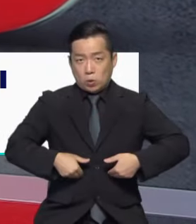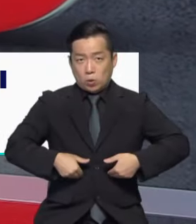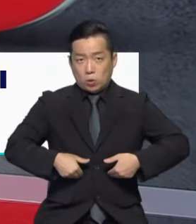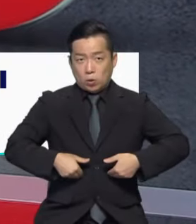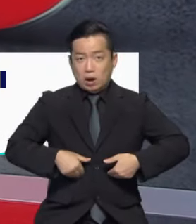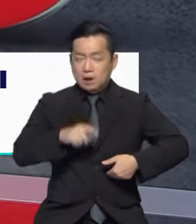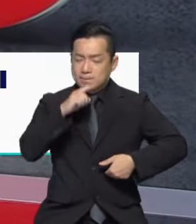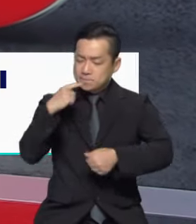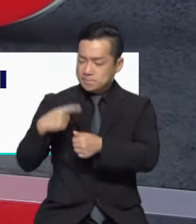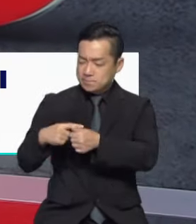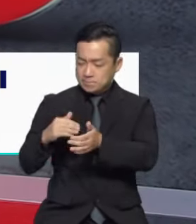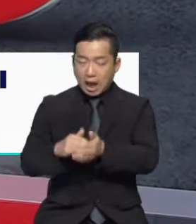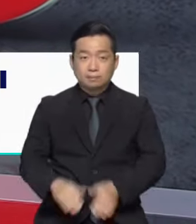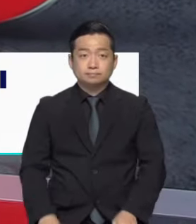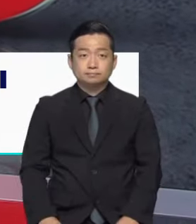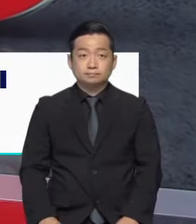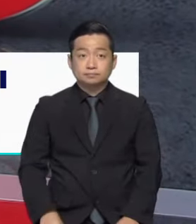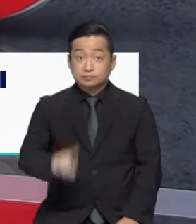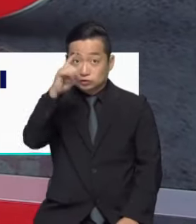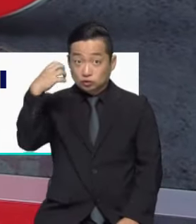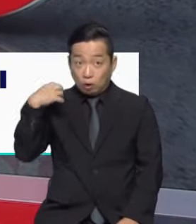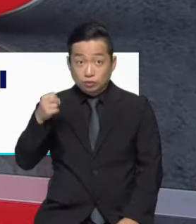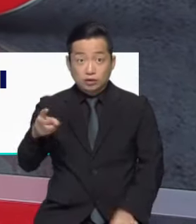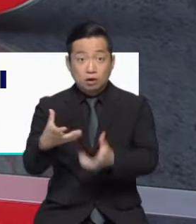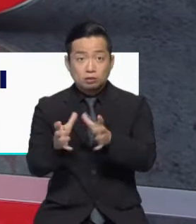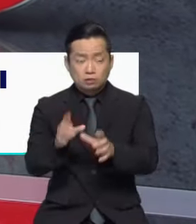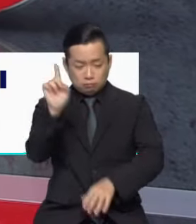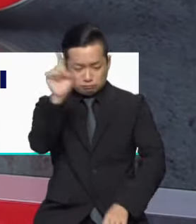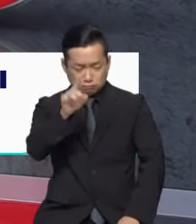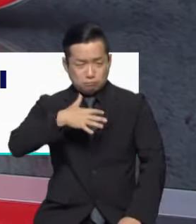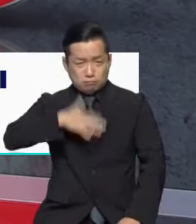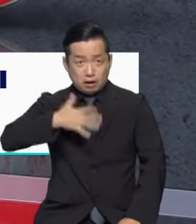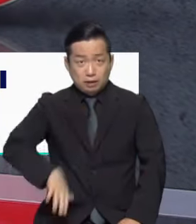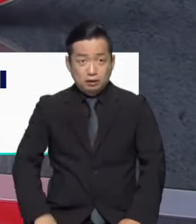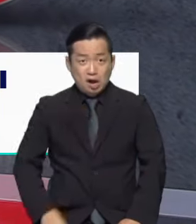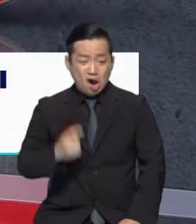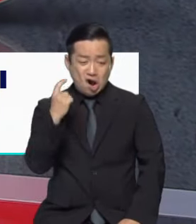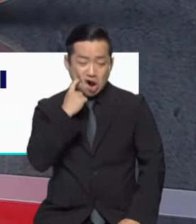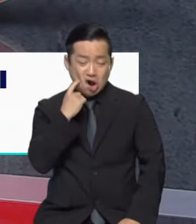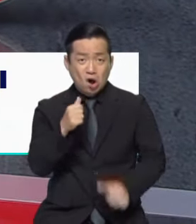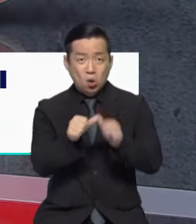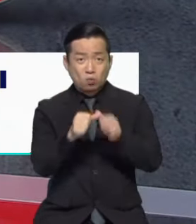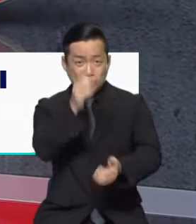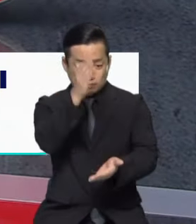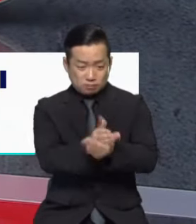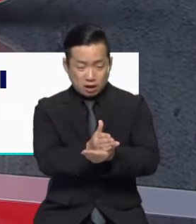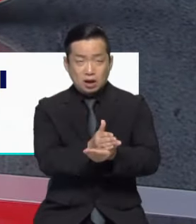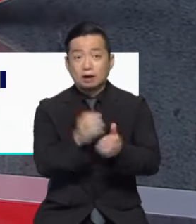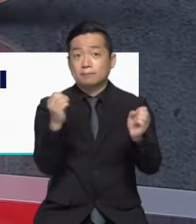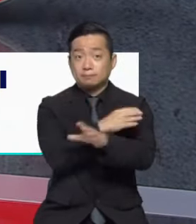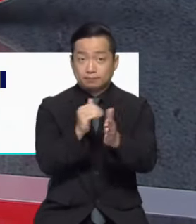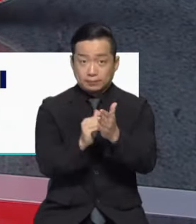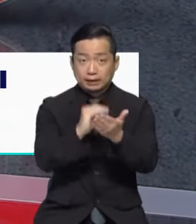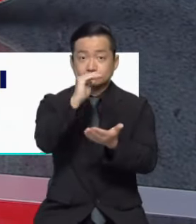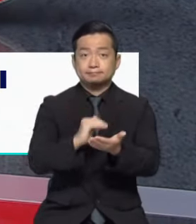있다고 공세에 나섰고 정부와 여당은 사실 무근이라며 괴담 정치의 전형이라고 반박했습니다. 정반석 기자가 취재했습니다.